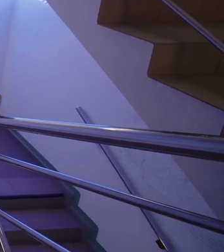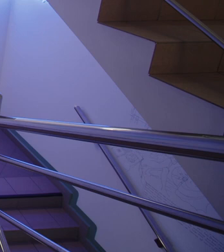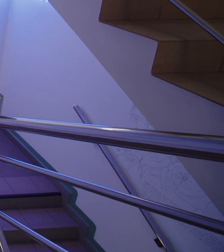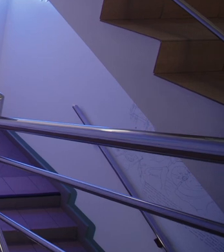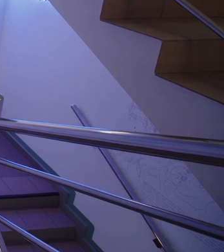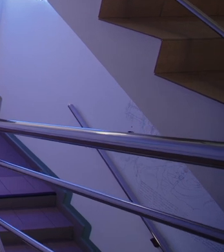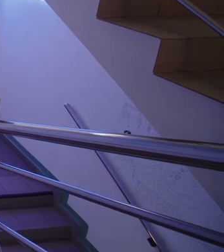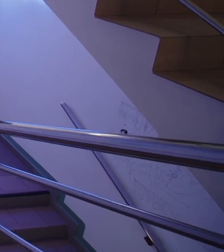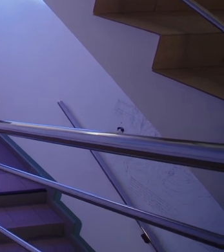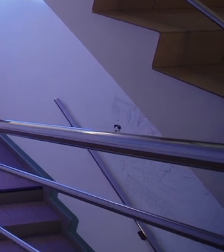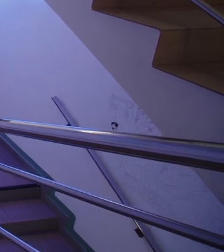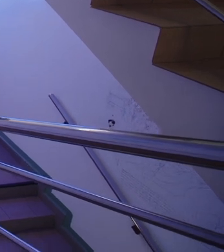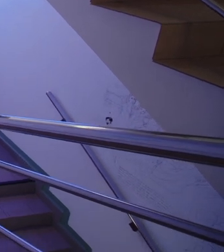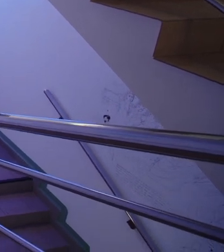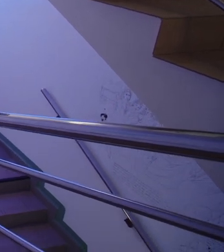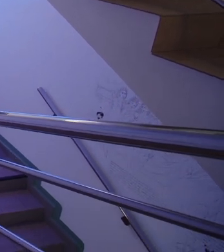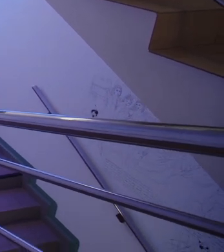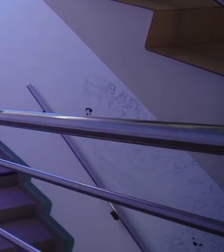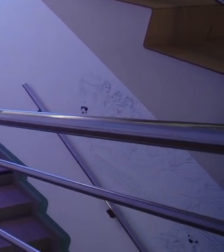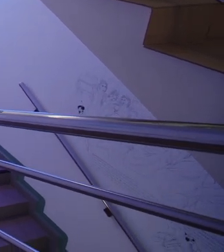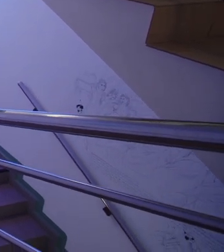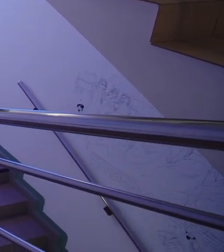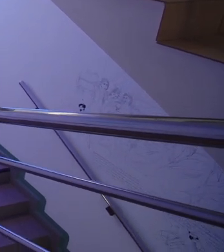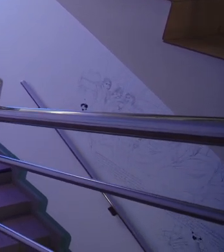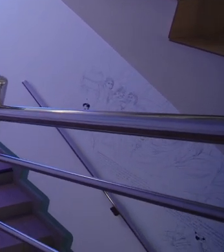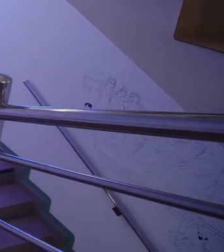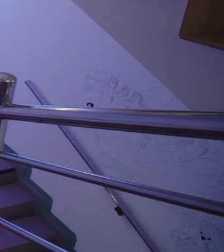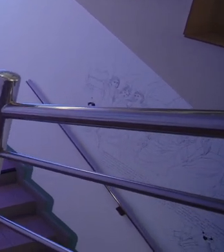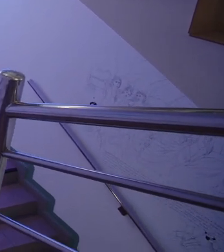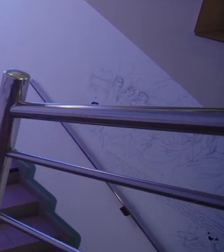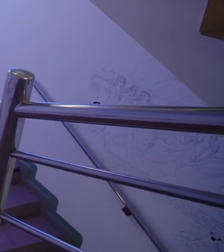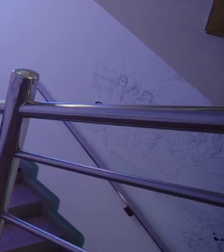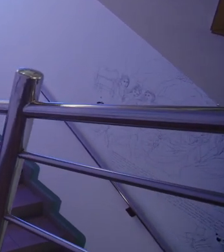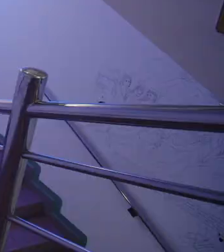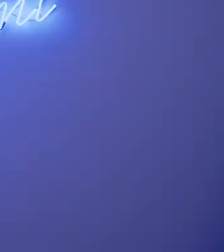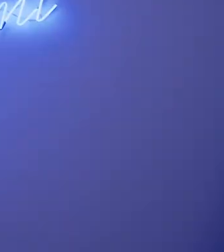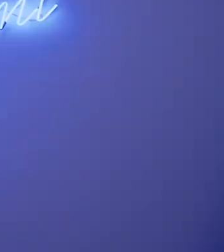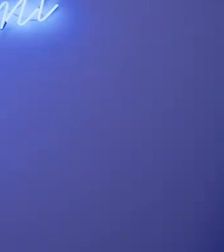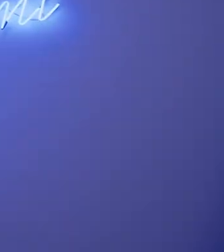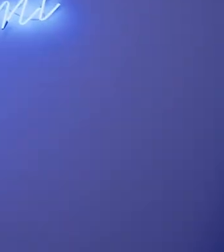Poręcze na ścianach urywają się, niestety, na półpiętrze. Na półpiętrze schodów prowadzących na poziom -1